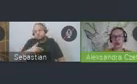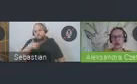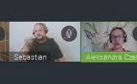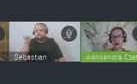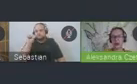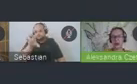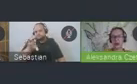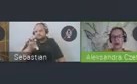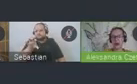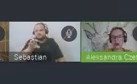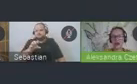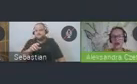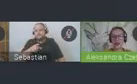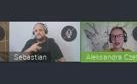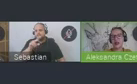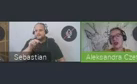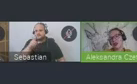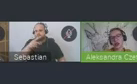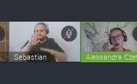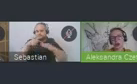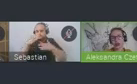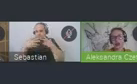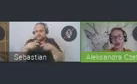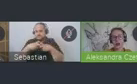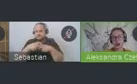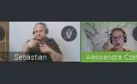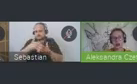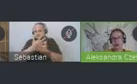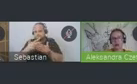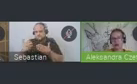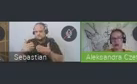to możemy wrzucić prezentację do pobrania jak najbardziej.